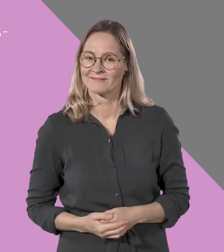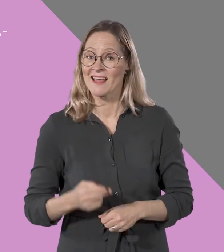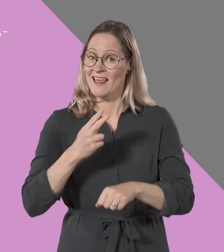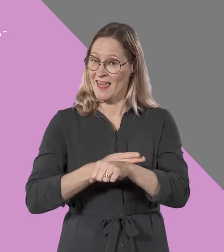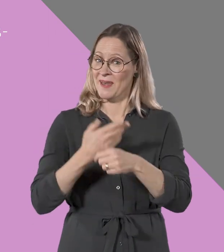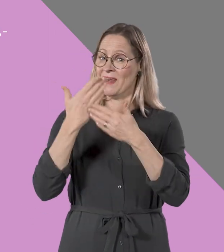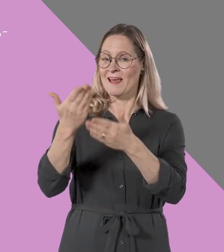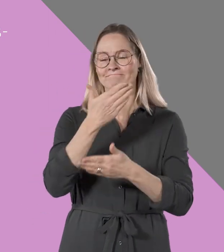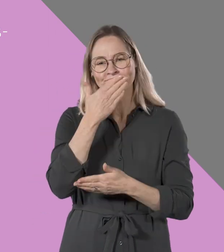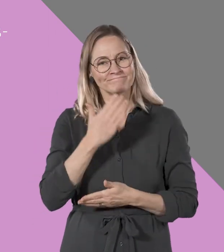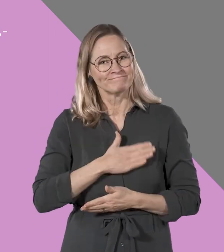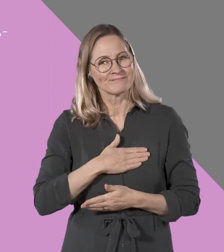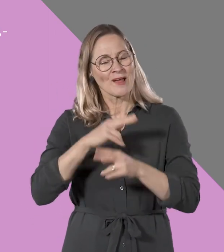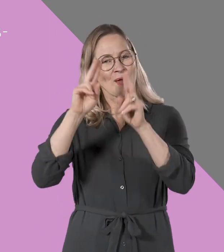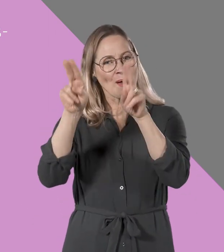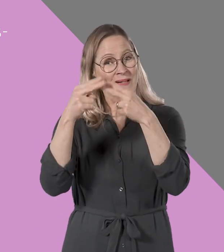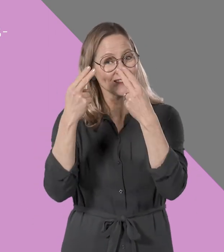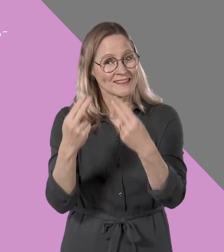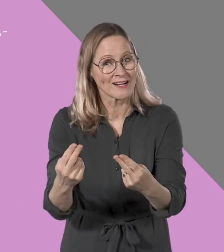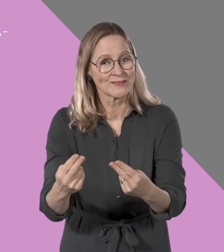Lämpimät onnittelut Hennalle!